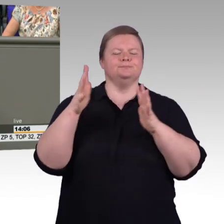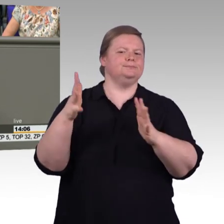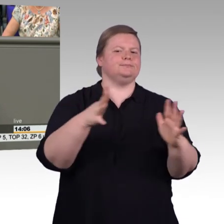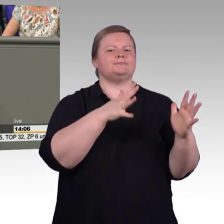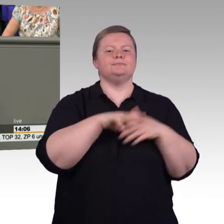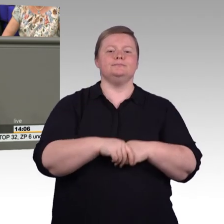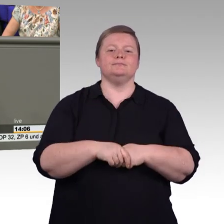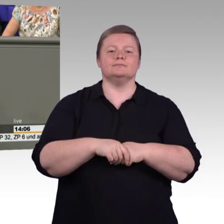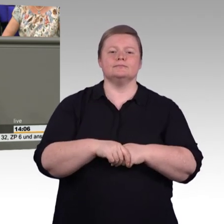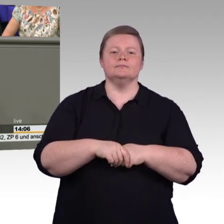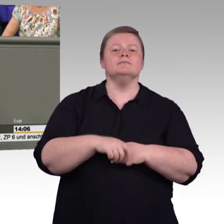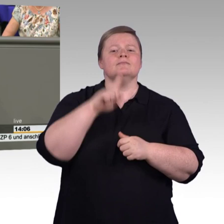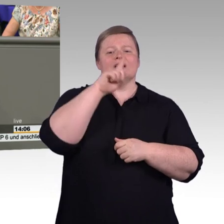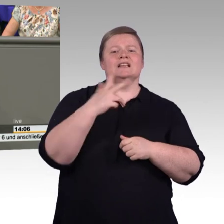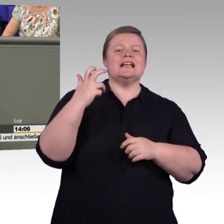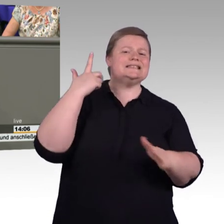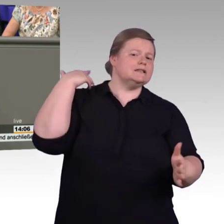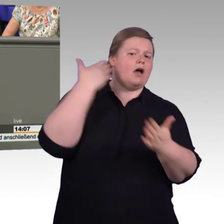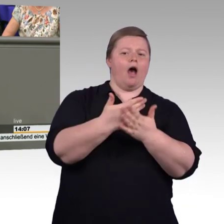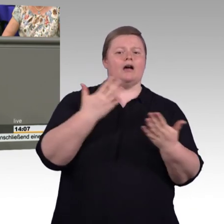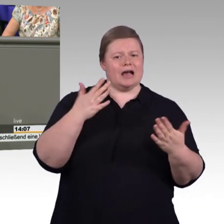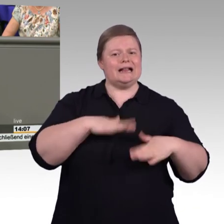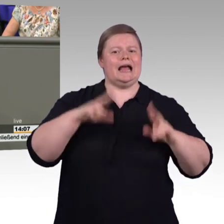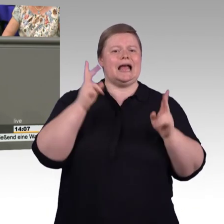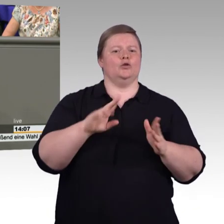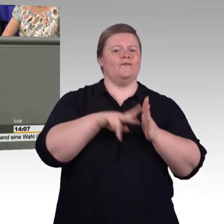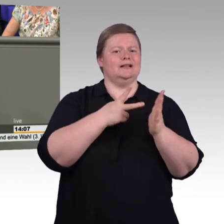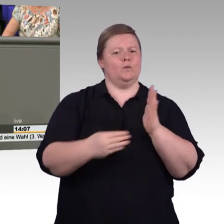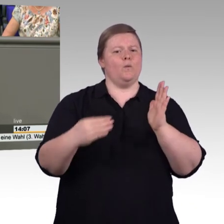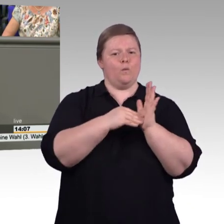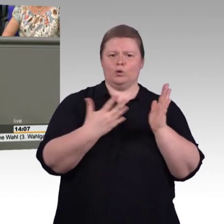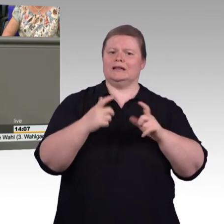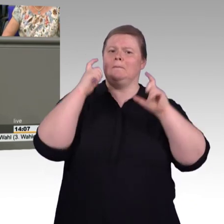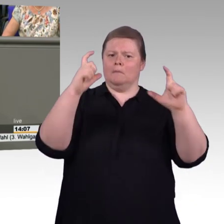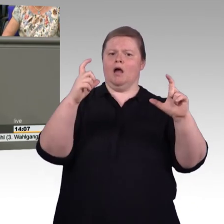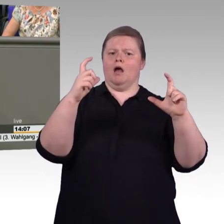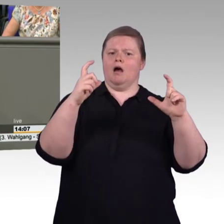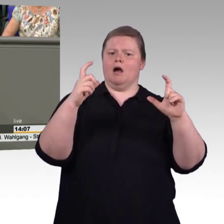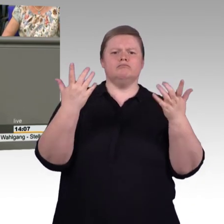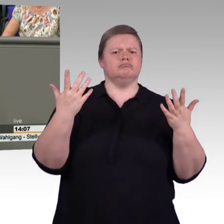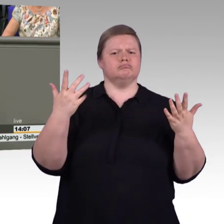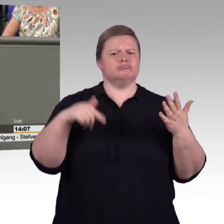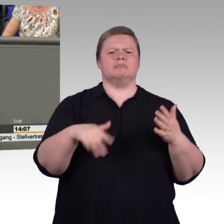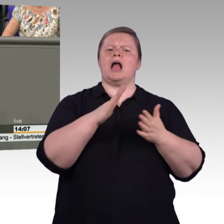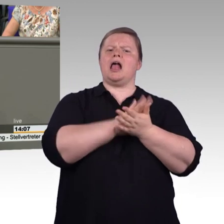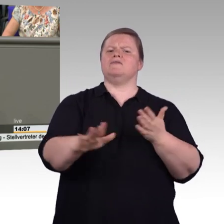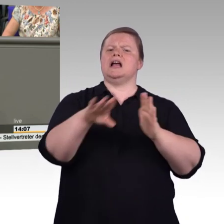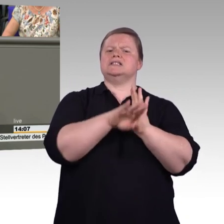durch einfach gesetzliche, durch tatsächliche, durch praktische Politik und nicht durch Grundgesetz- änderungen, ja, das ist richtig